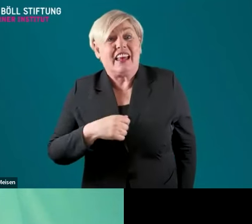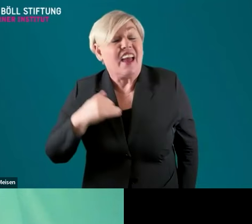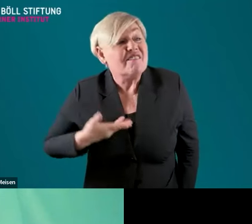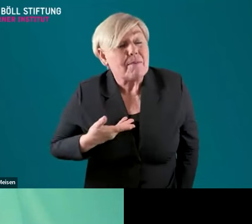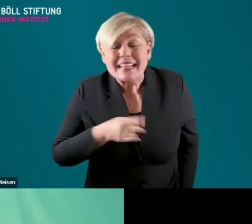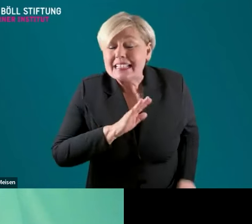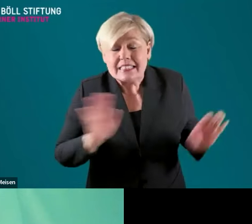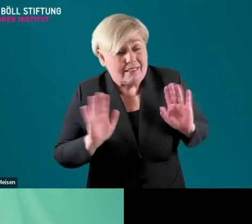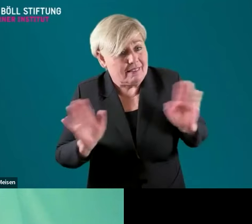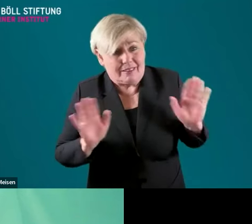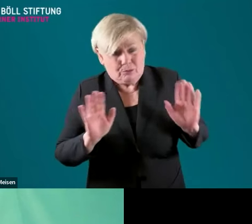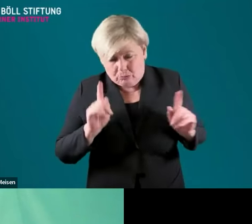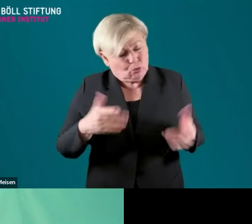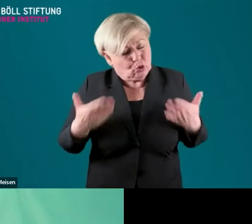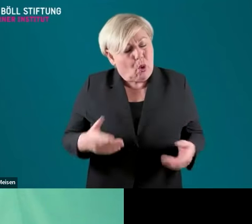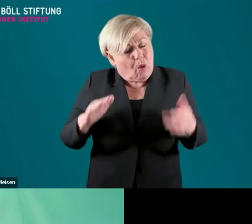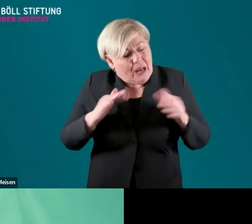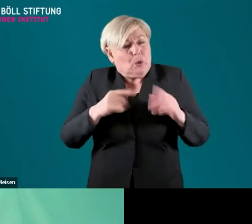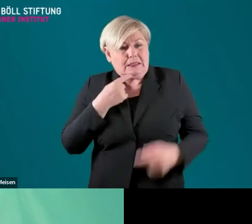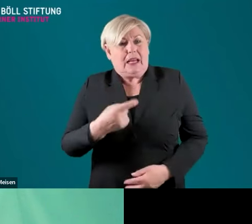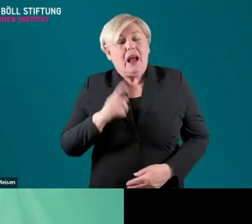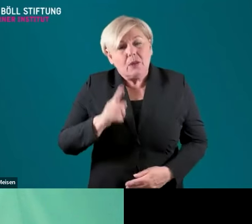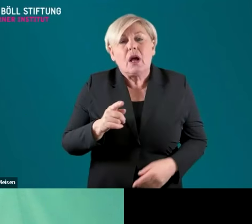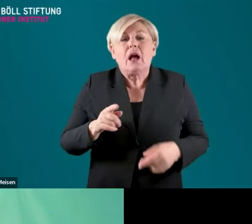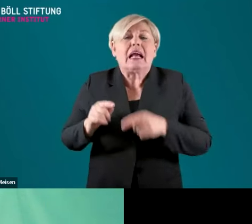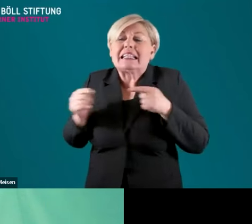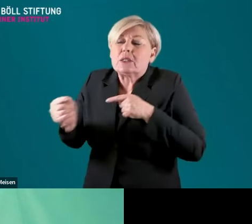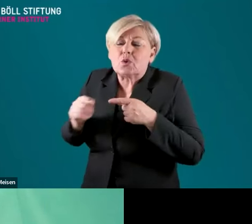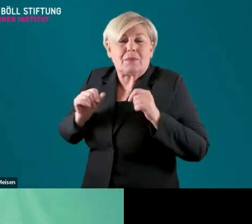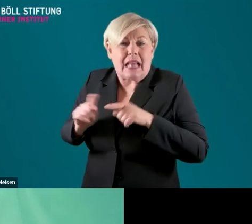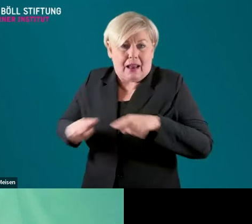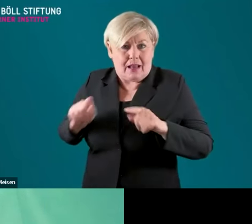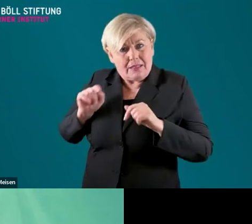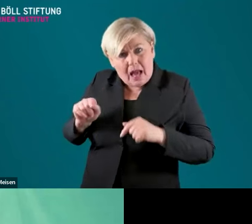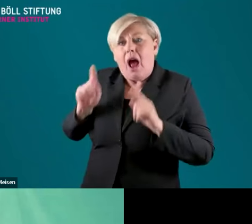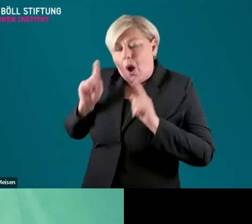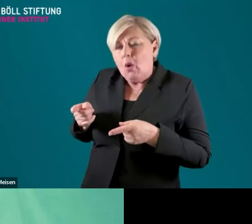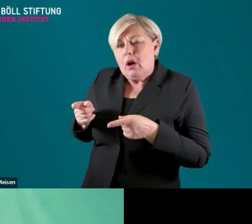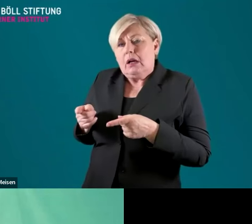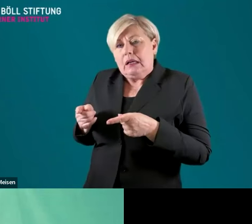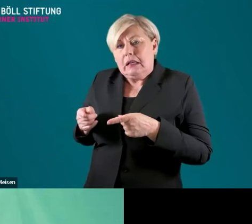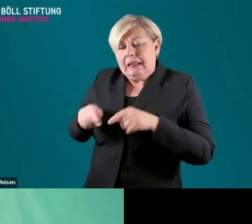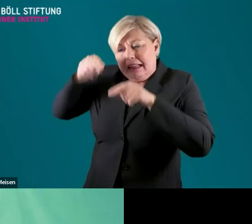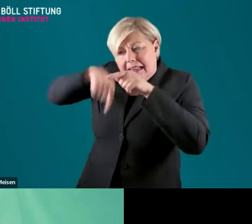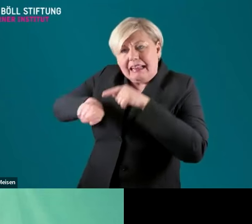So, um das mal so verkürzt zu sagen. Das ist eine andere Debatte, die intensiver, auch eine innerfeministische Debatte,